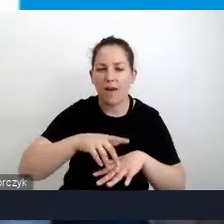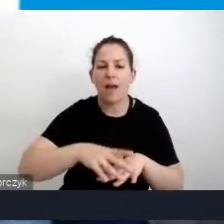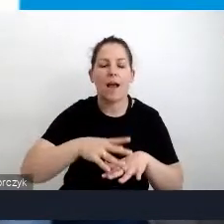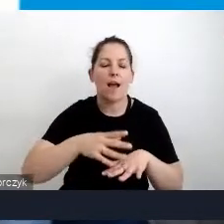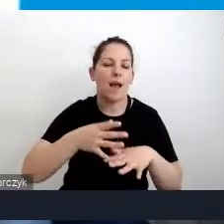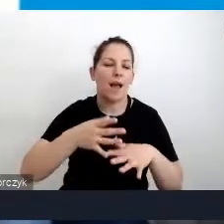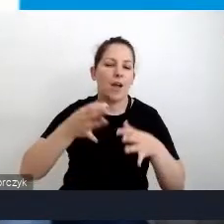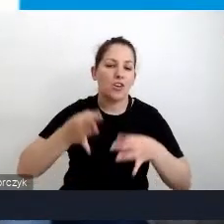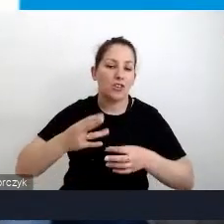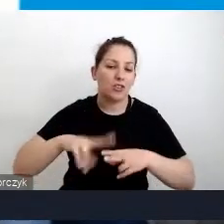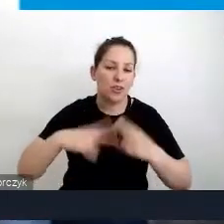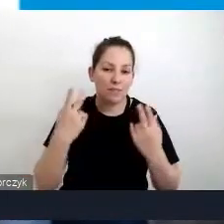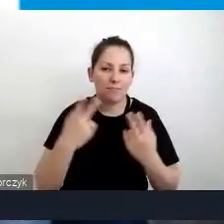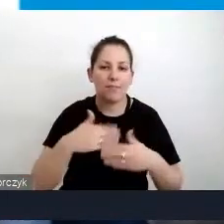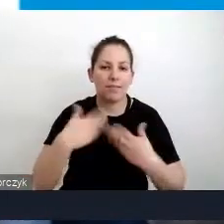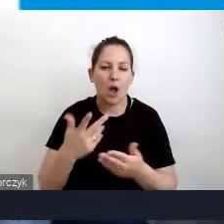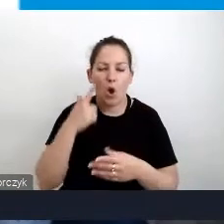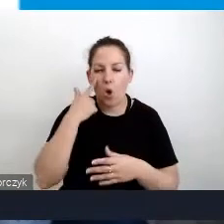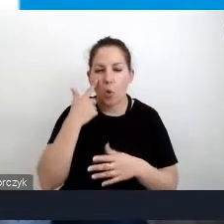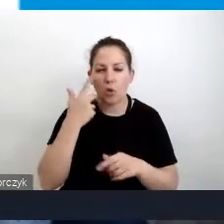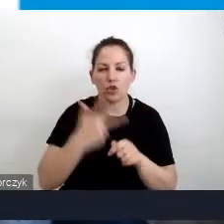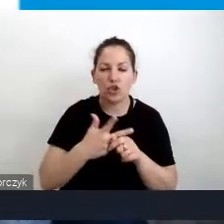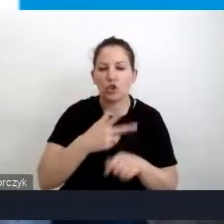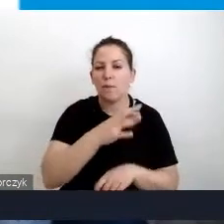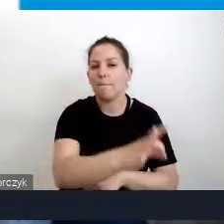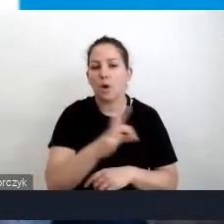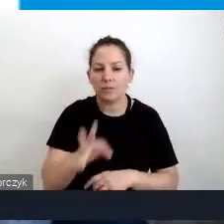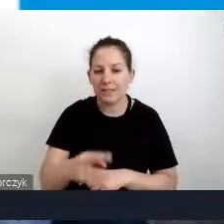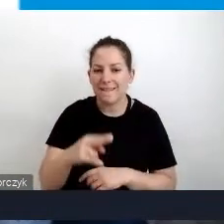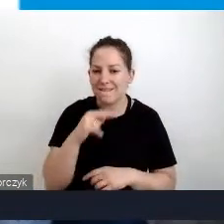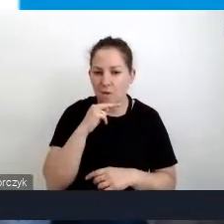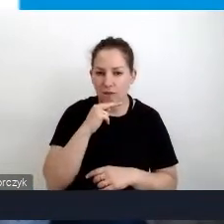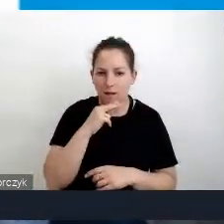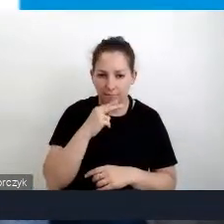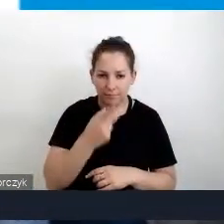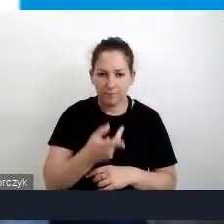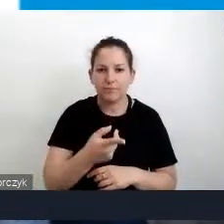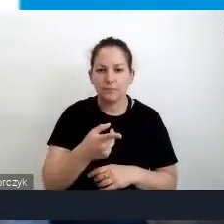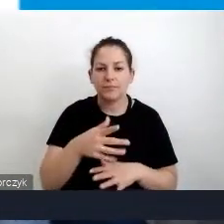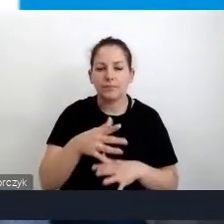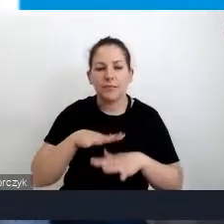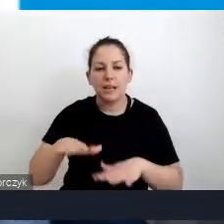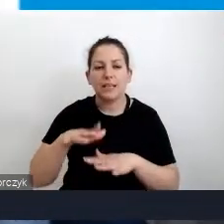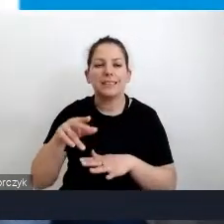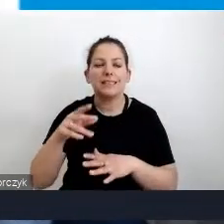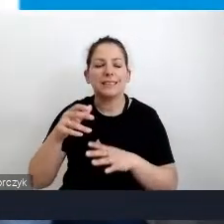dostarcza około 30% wody do stacji uzdatniania wody w Płocku.